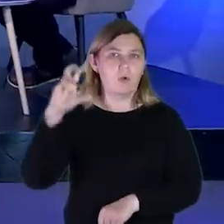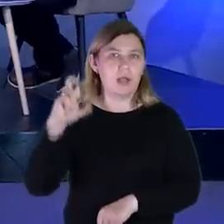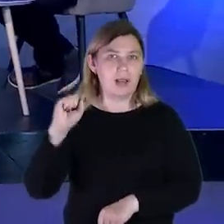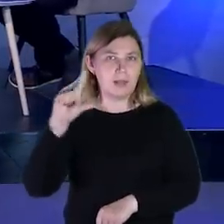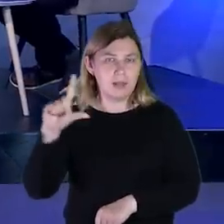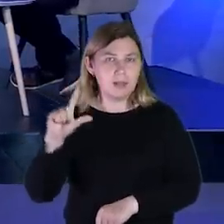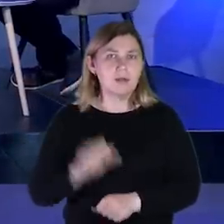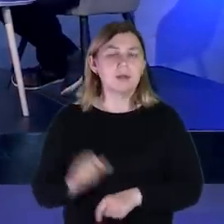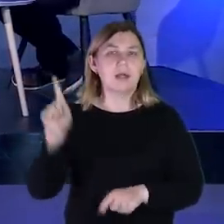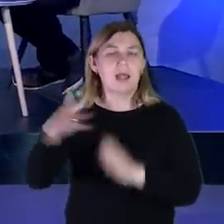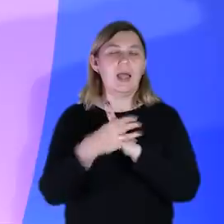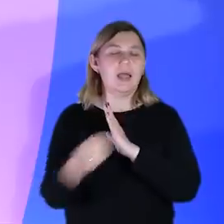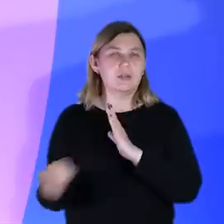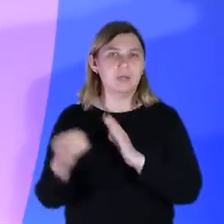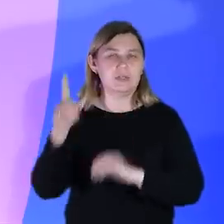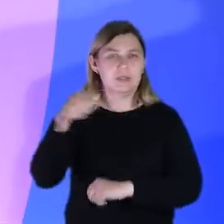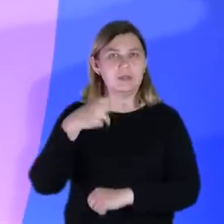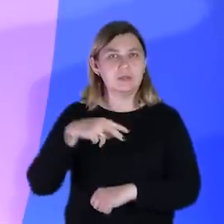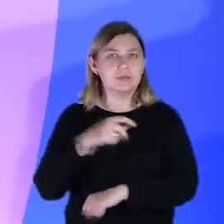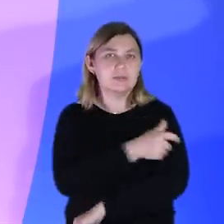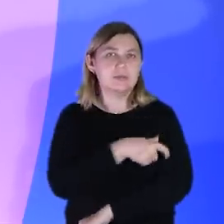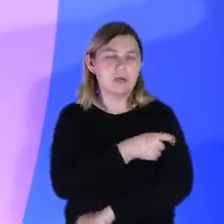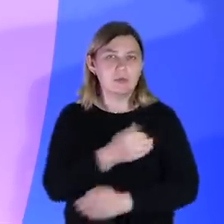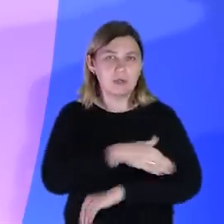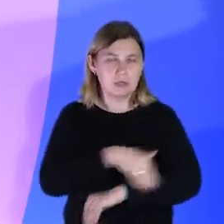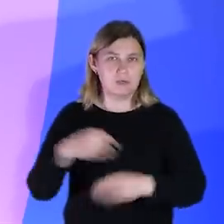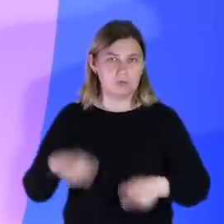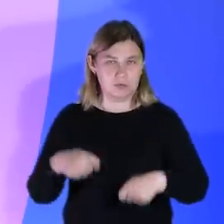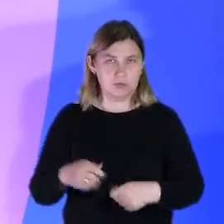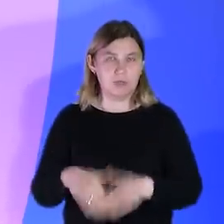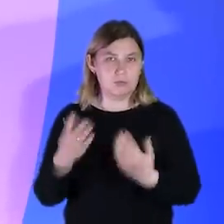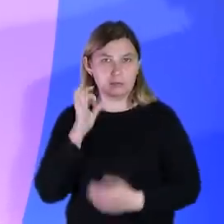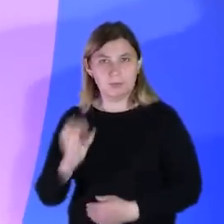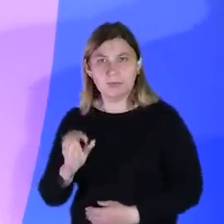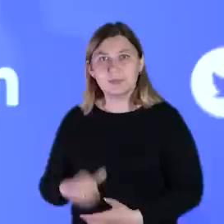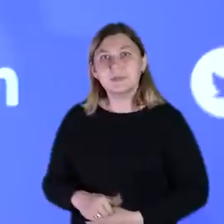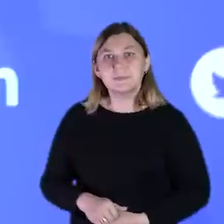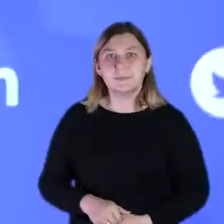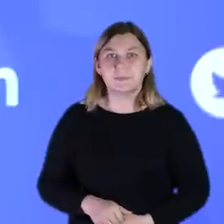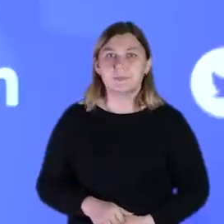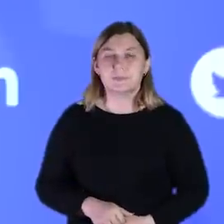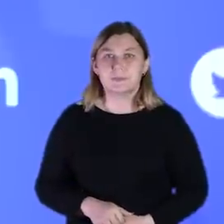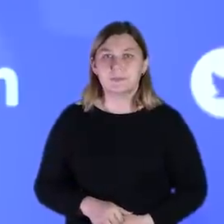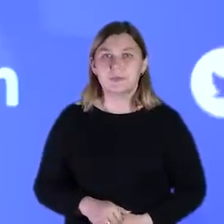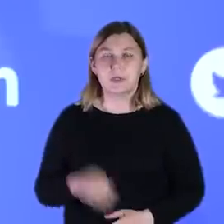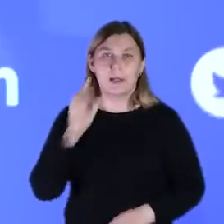ekspert Archiwum Straży Granicznej w Szczecinie. Witam panów i witam Państwa.